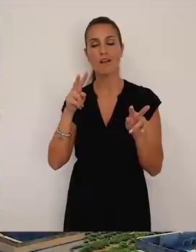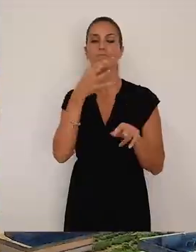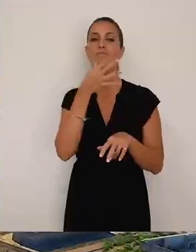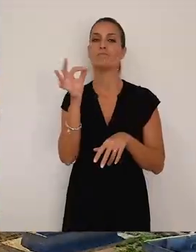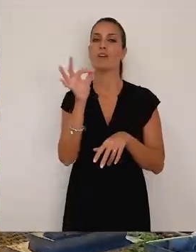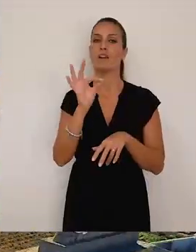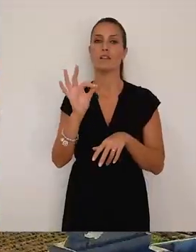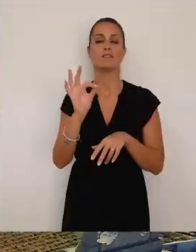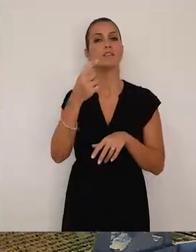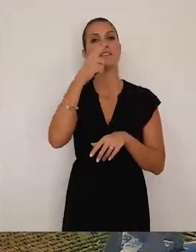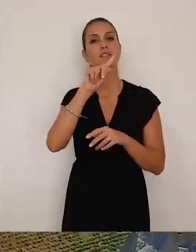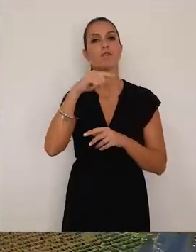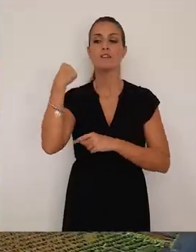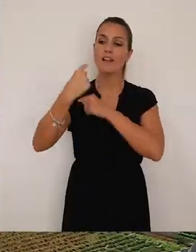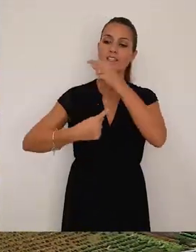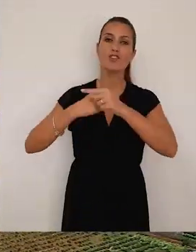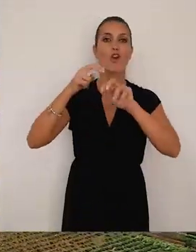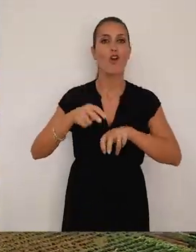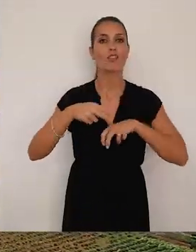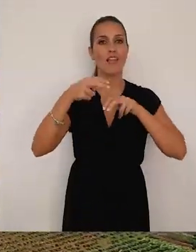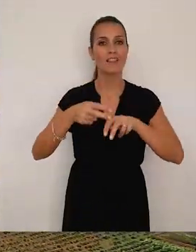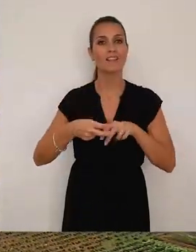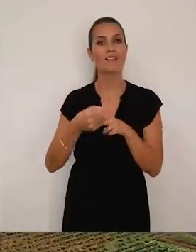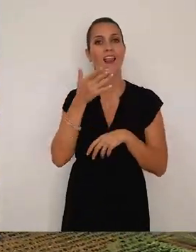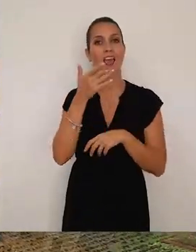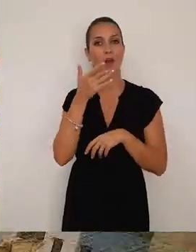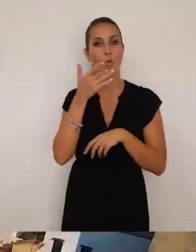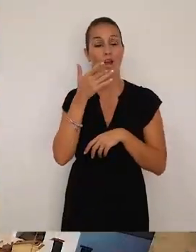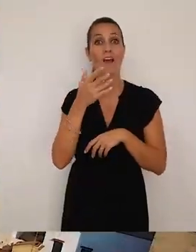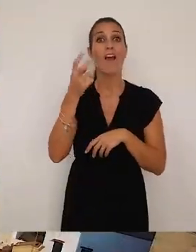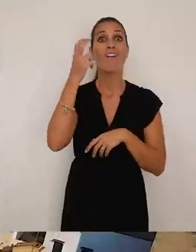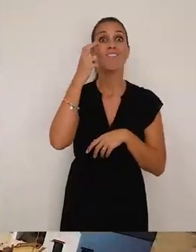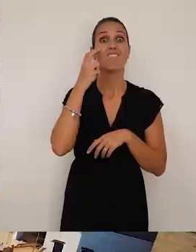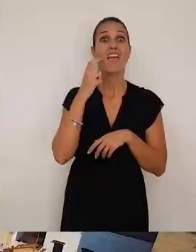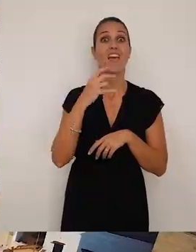la squisita bellezza della civiltà contadina del Capo di Leuca, verdeggiante e lussuriosa